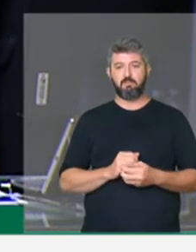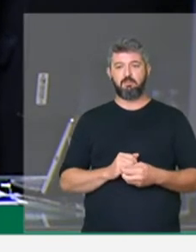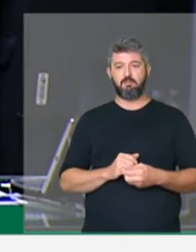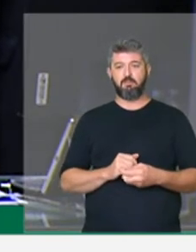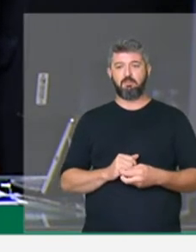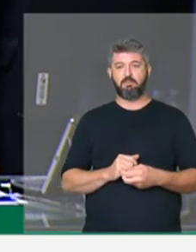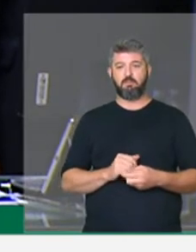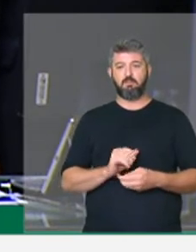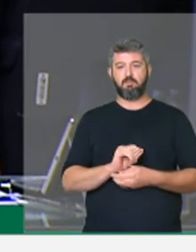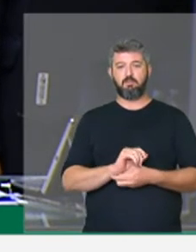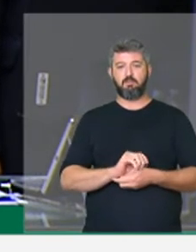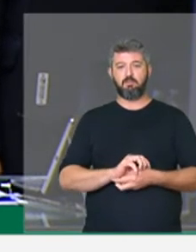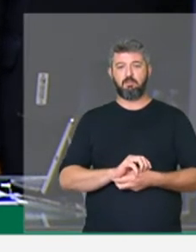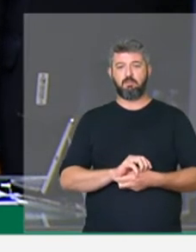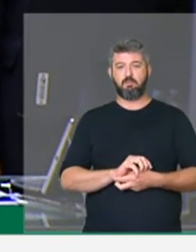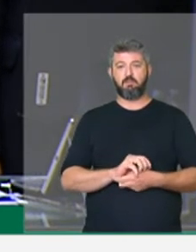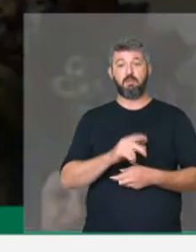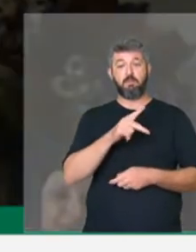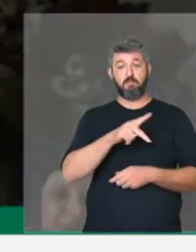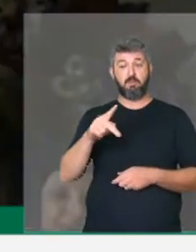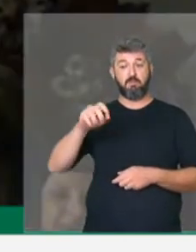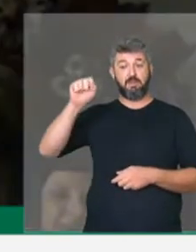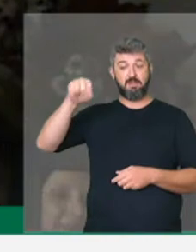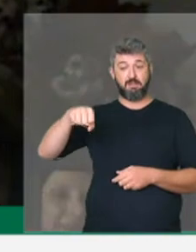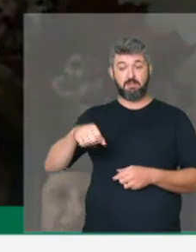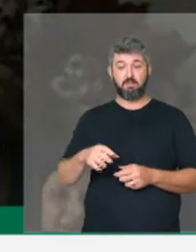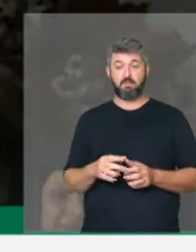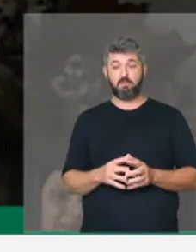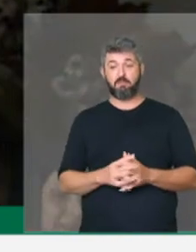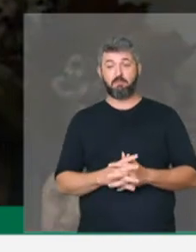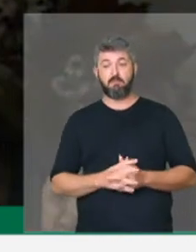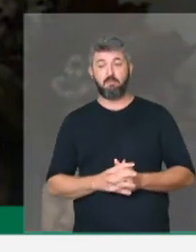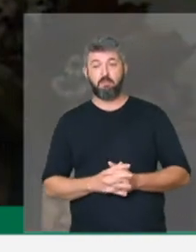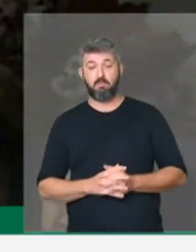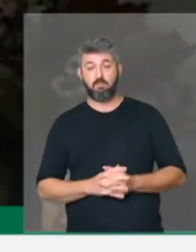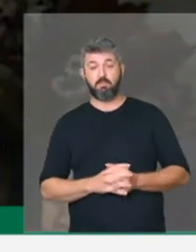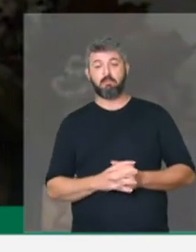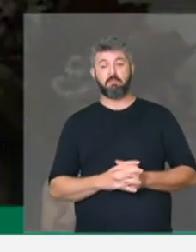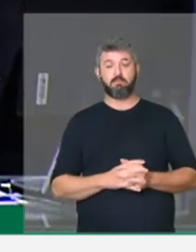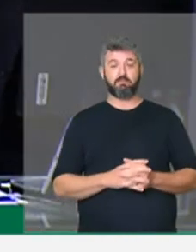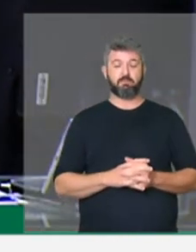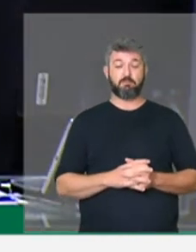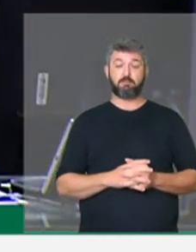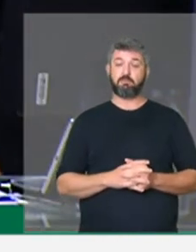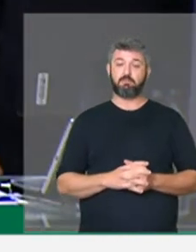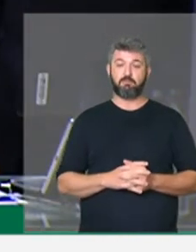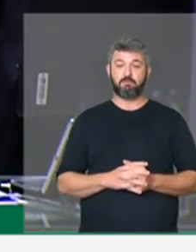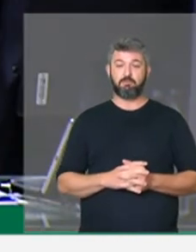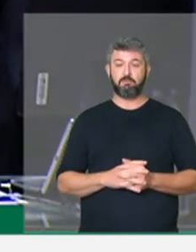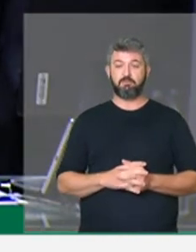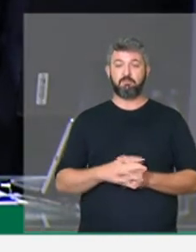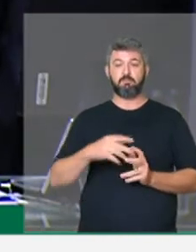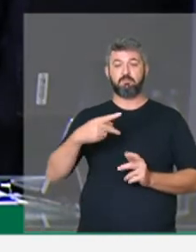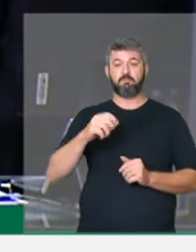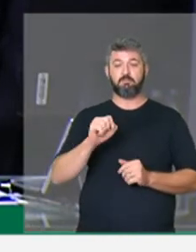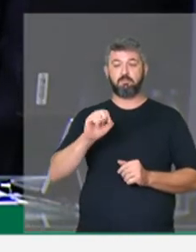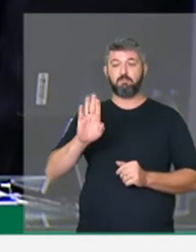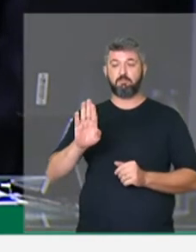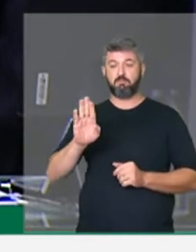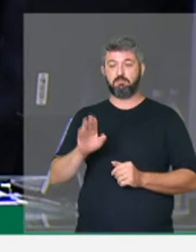PSB? -- [DEPUTADO]: PSB ENCAMINHA O VOTO SIM, SENHOR PRESIDENTE. [PRESIDENTE]: -- [PRESIDENTE]: COMO